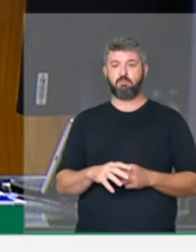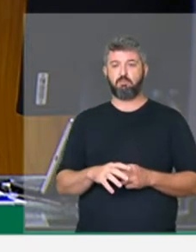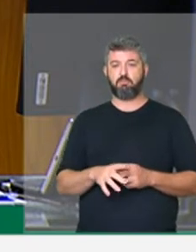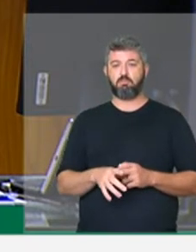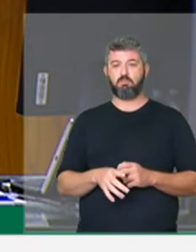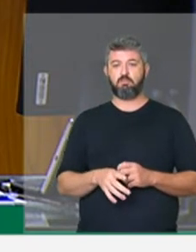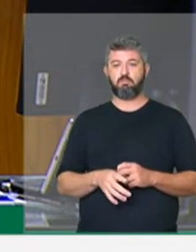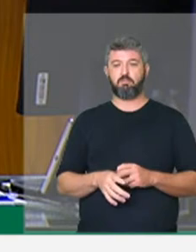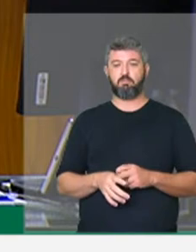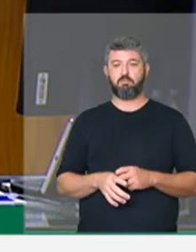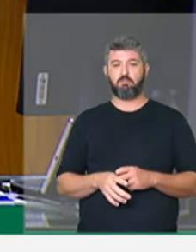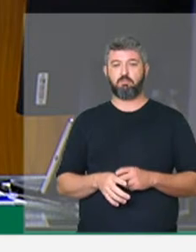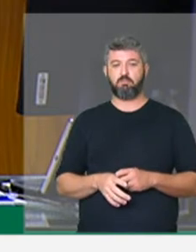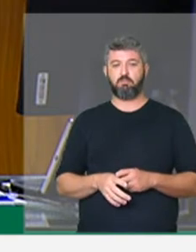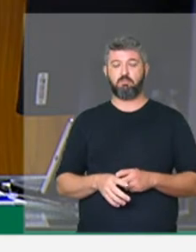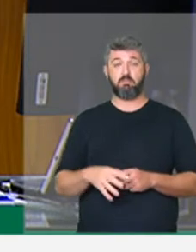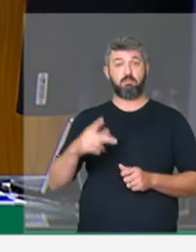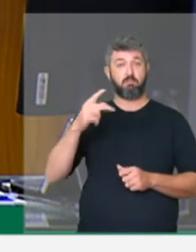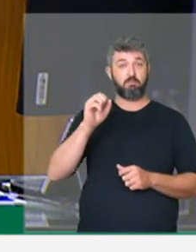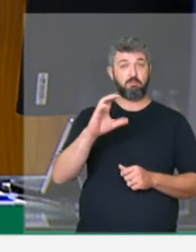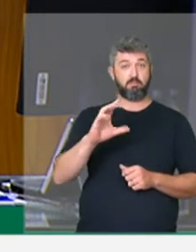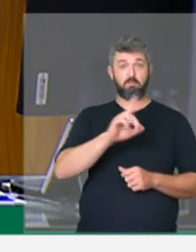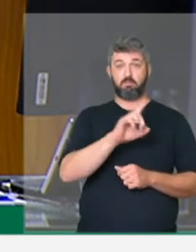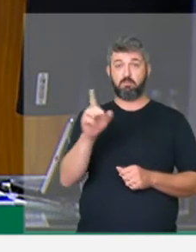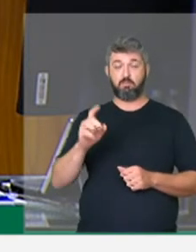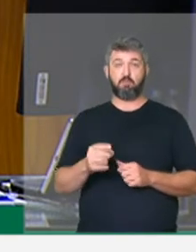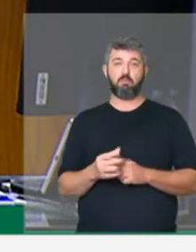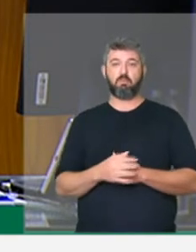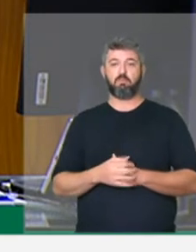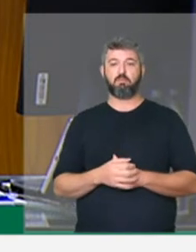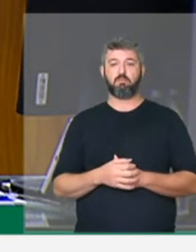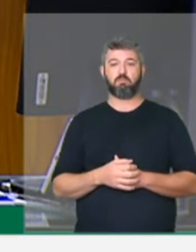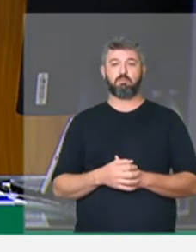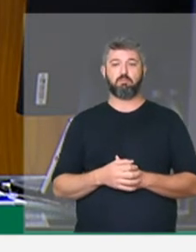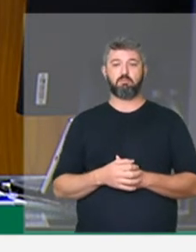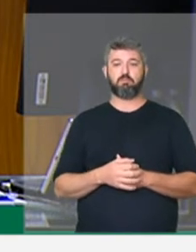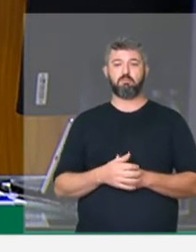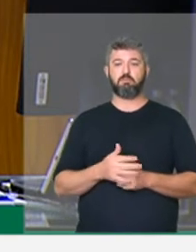PTB? PRAF PRAF PODEMOS? -- [DEPUTADO]: PODEMOS É FAVORÁVEL AO DESTAQUE. -- [PRESIDENTE]: